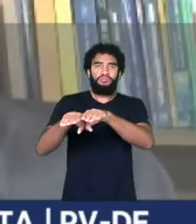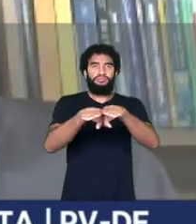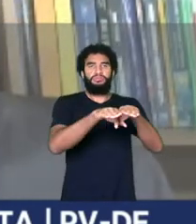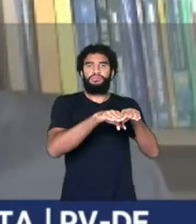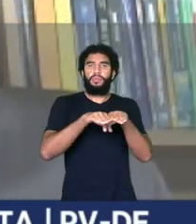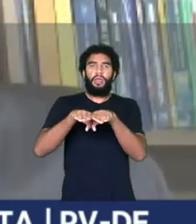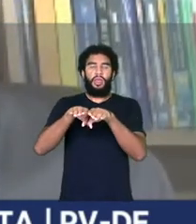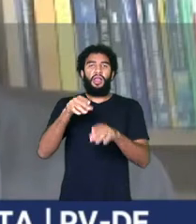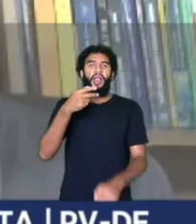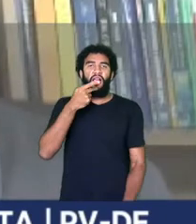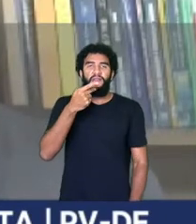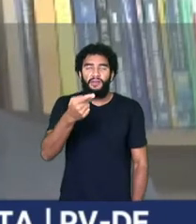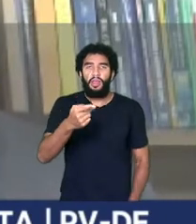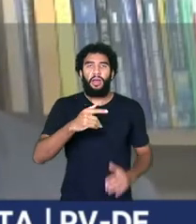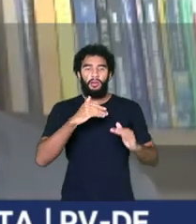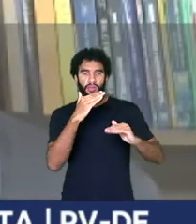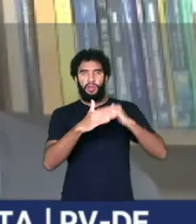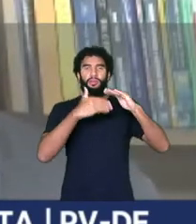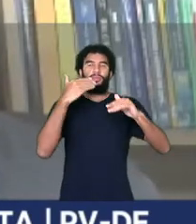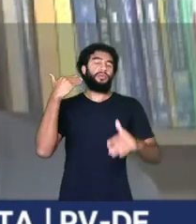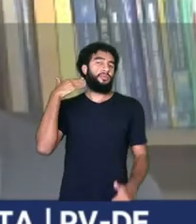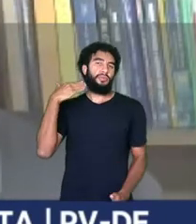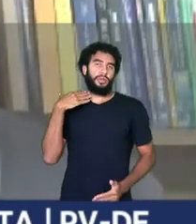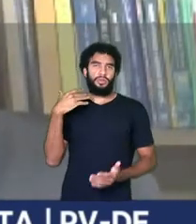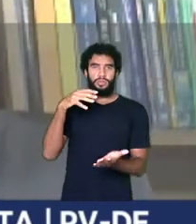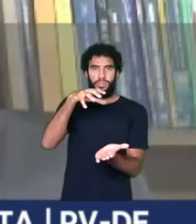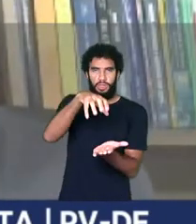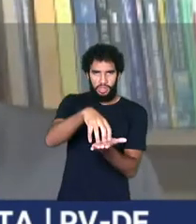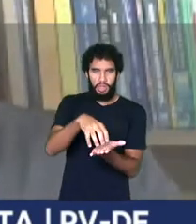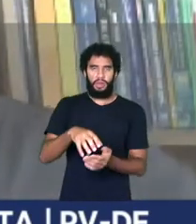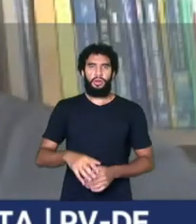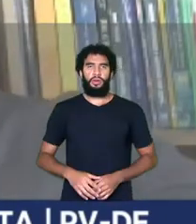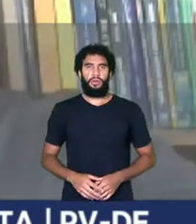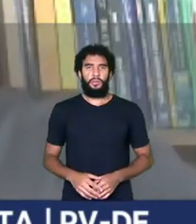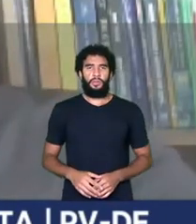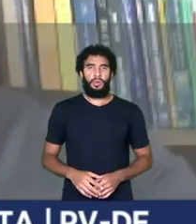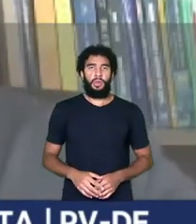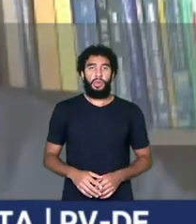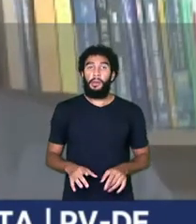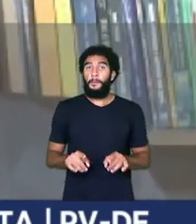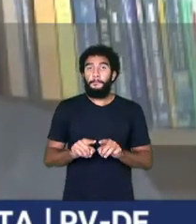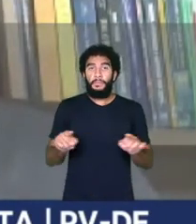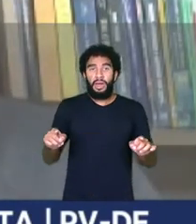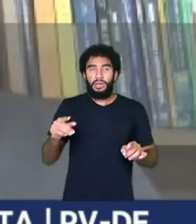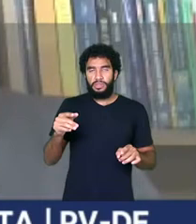CARREIRA, MAS TODO MUNDO É UNO NOME AO ELOGIAR OS AVANÇOS DO BANCO CENTRAL, MAS NINGUÉM TEM ENTUSIASMO PARA